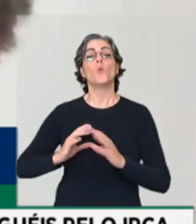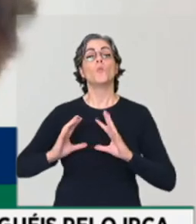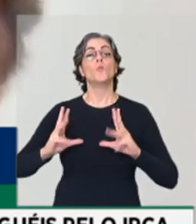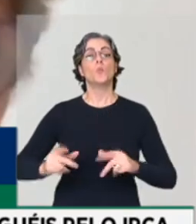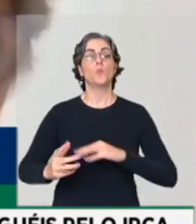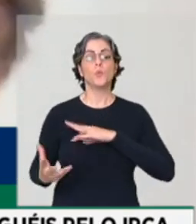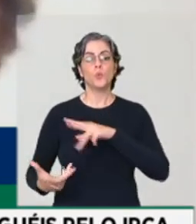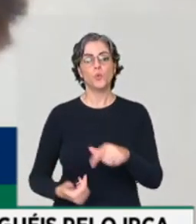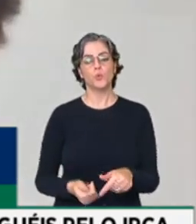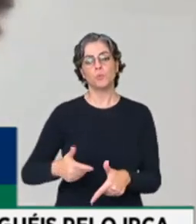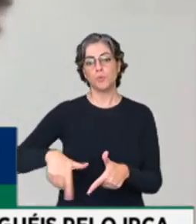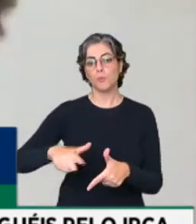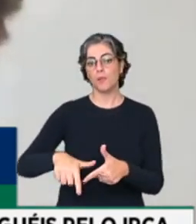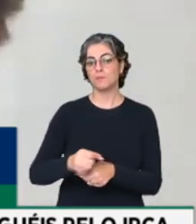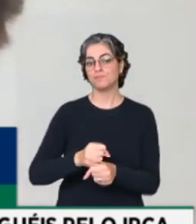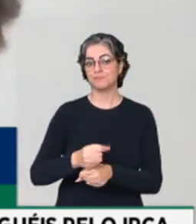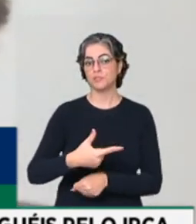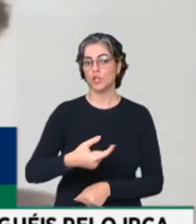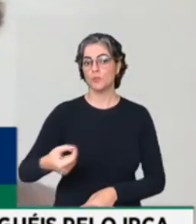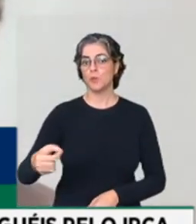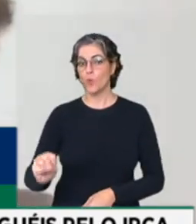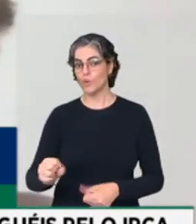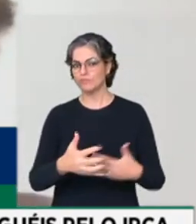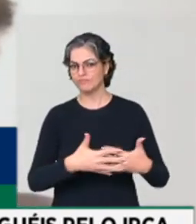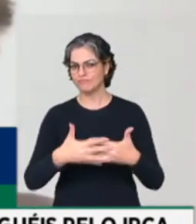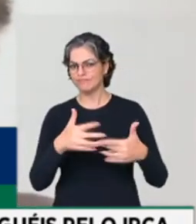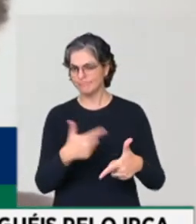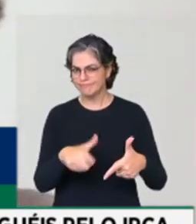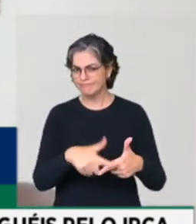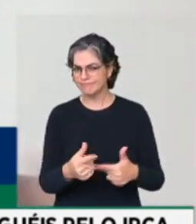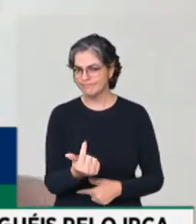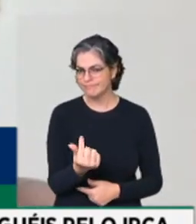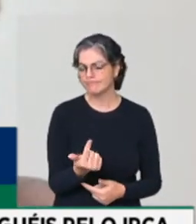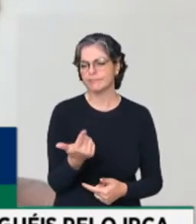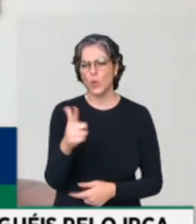NEGAR A CRISE DE 2008, QUE ATACOU TANTOS OS ESTADOS E TANTAS OUTRAS CRISES, O ESTADO